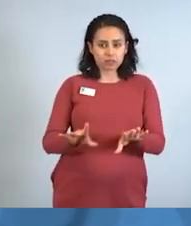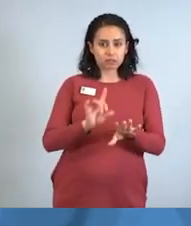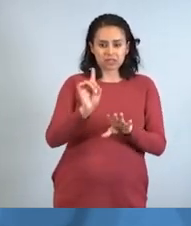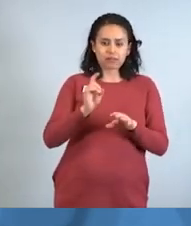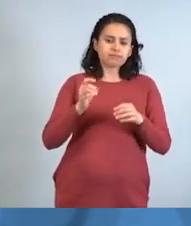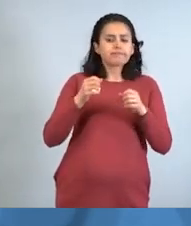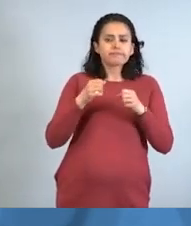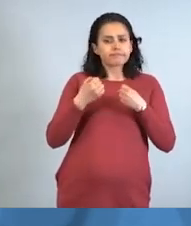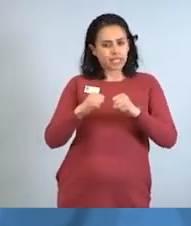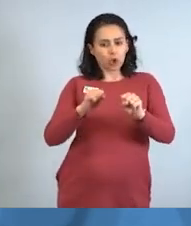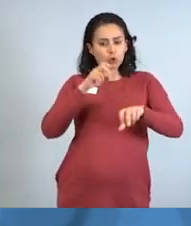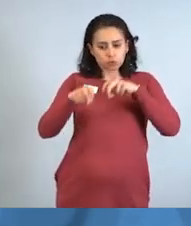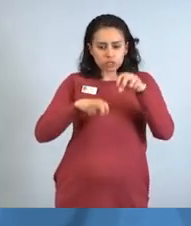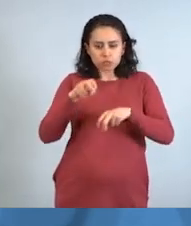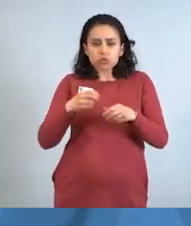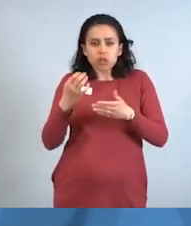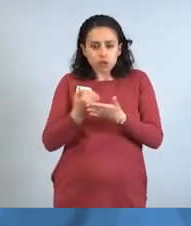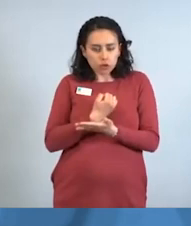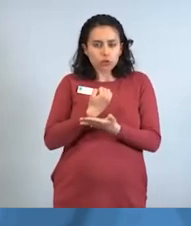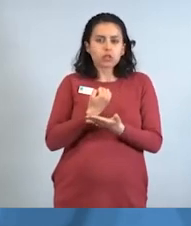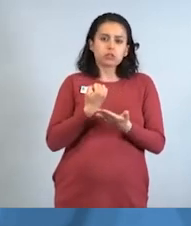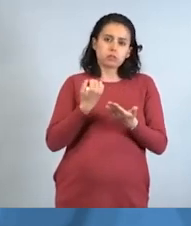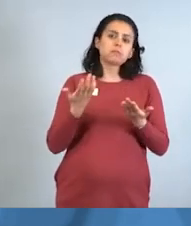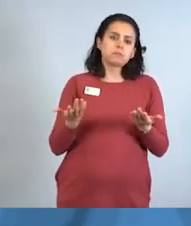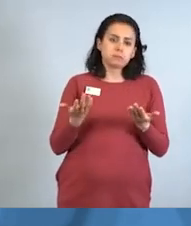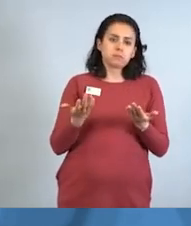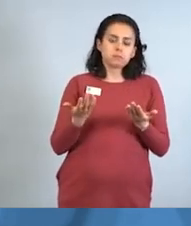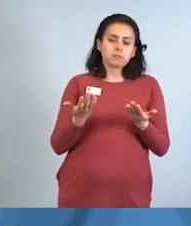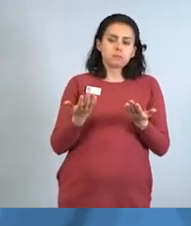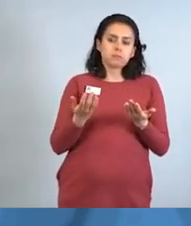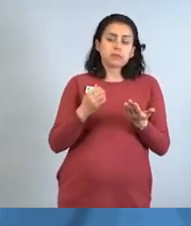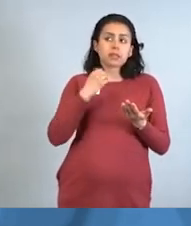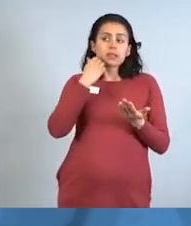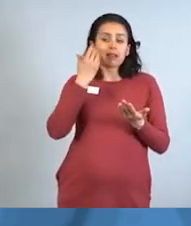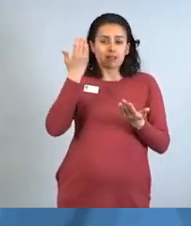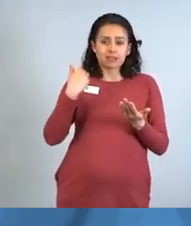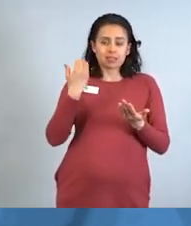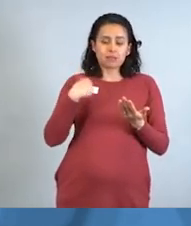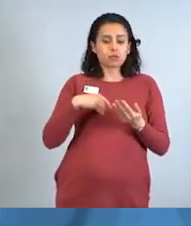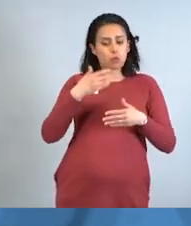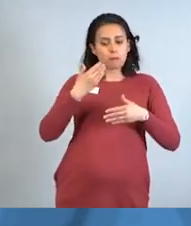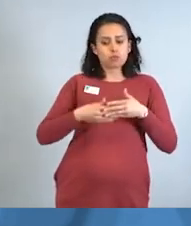joita näillä rokotteilla on tehty myyntilupaa hakiessa.